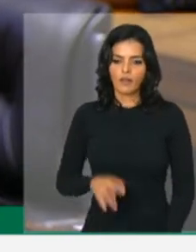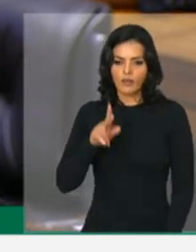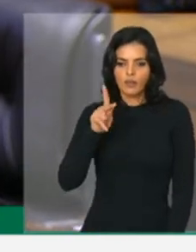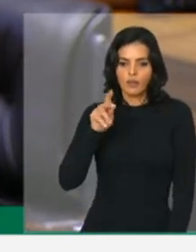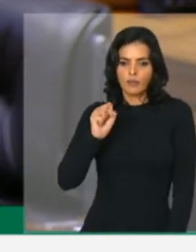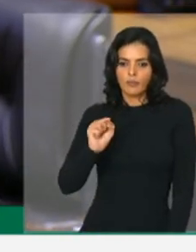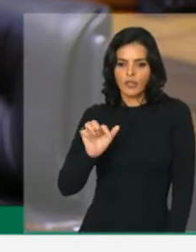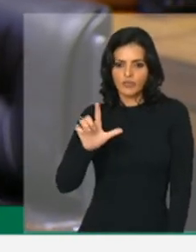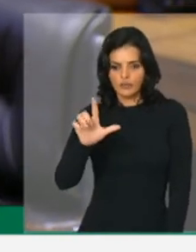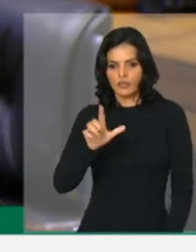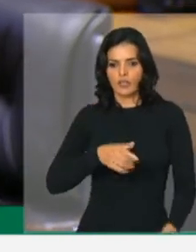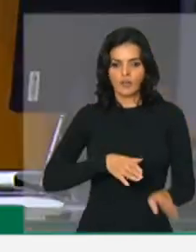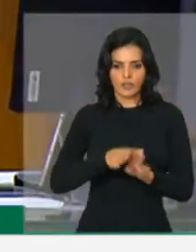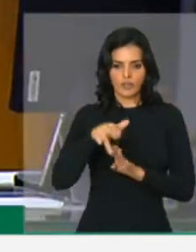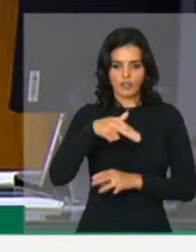O PT QUER DISCUTIR ARTIGO POR ARTIGO. ESSA MEDIDA